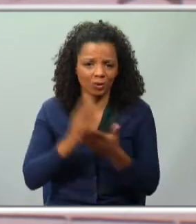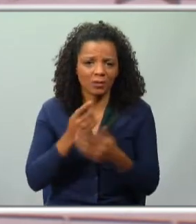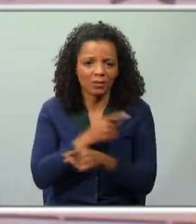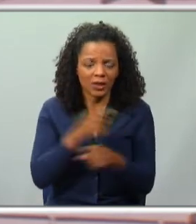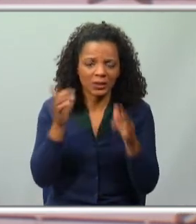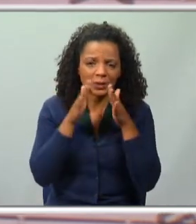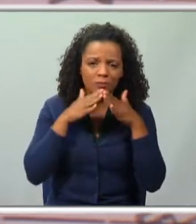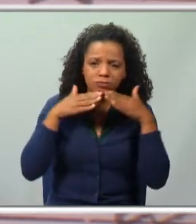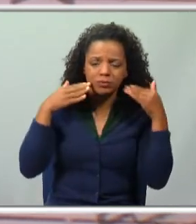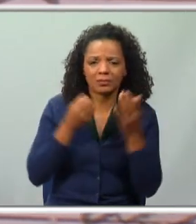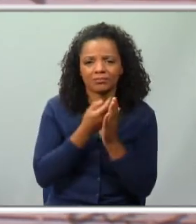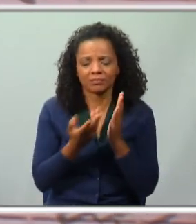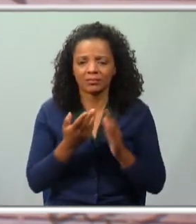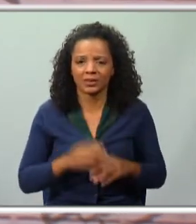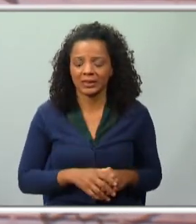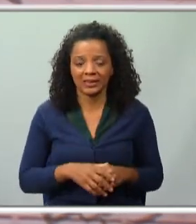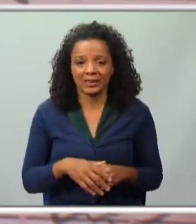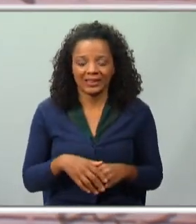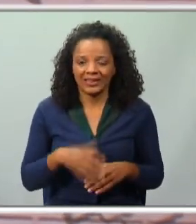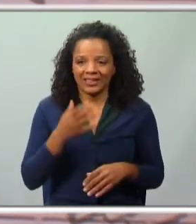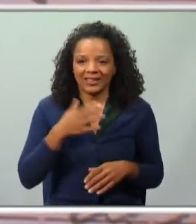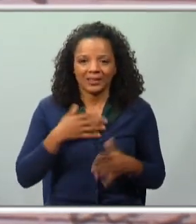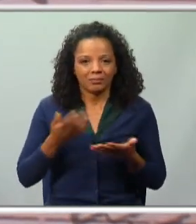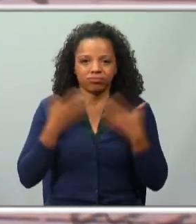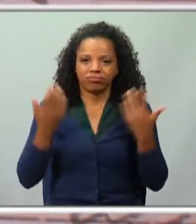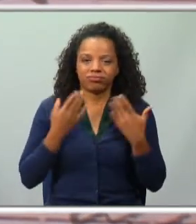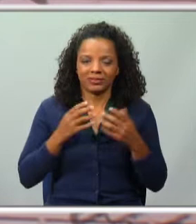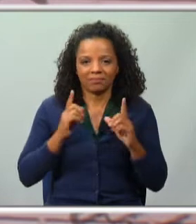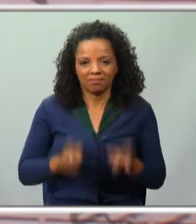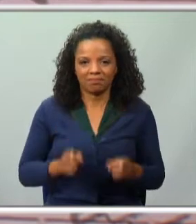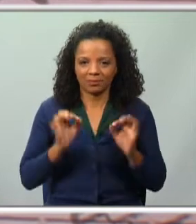têm sorrir tanto que eu Olha eu fico tão bem disposta e perguntar começar vocês 不得不笑得這麼厲害，我看我得到了準備充分並要求開始